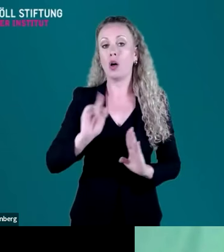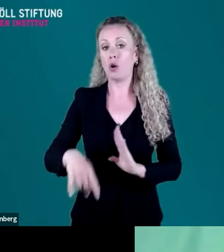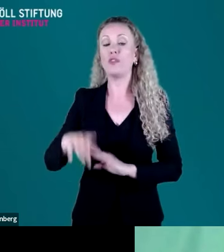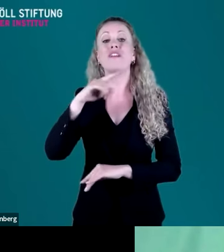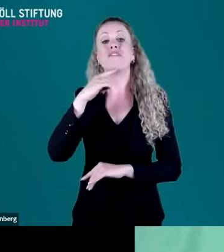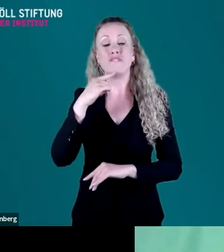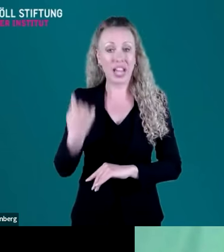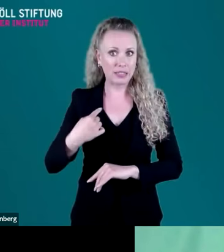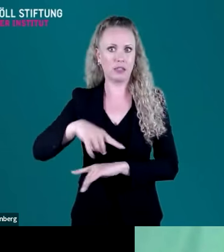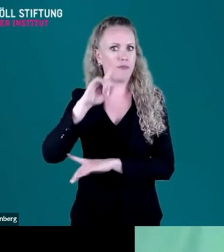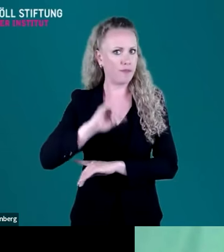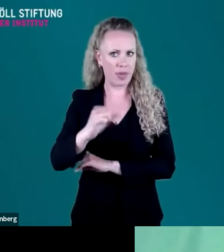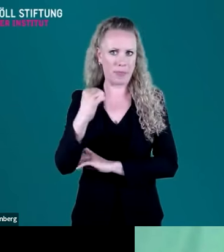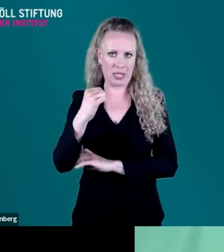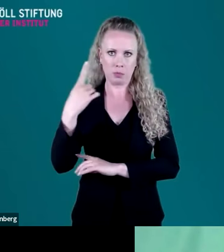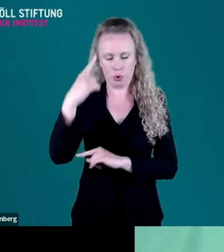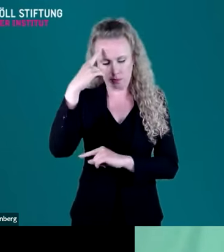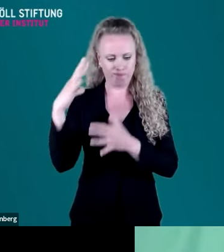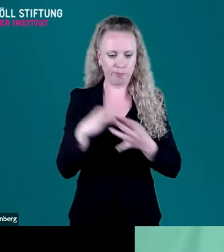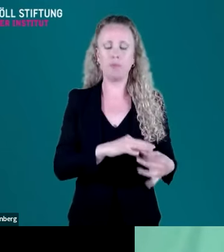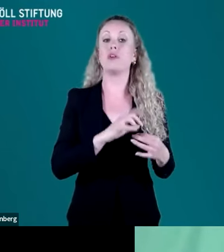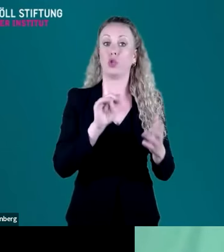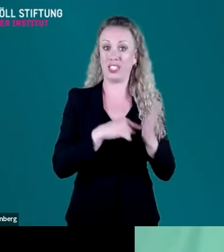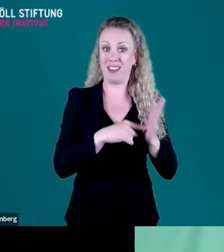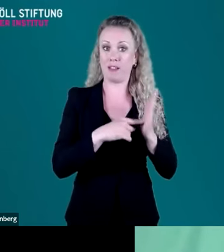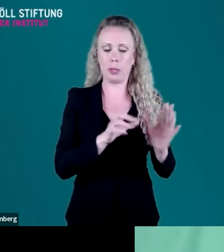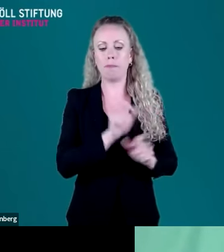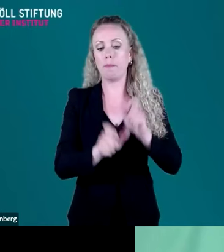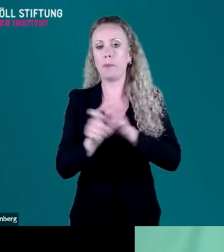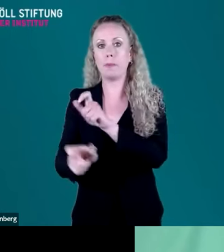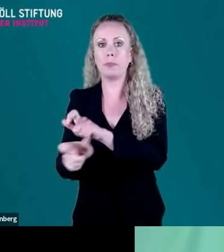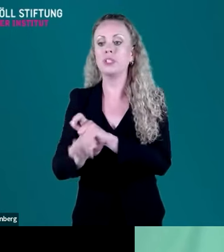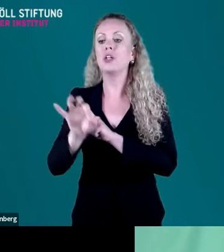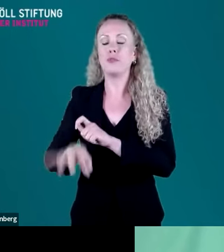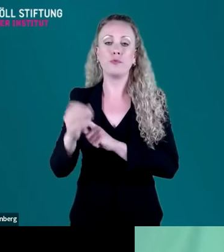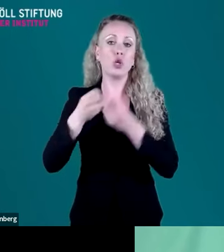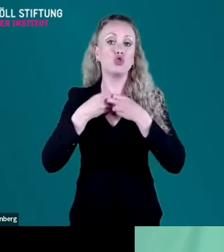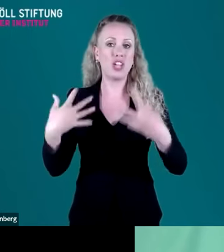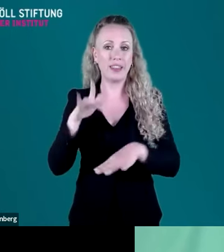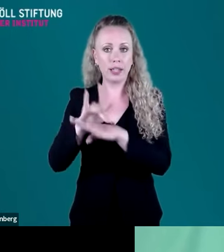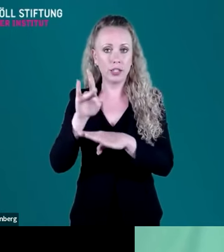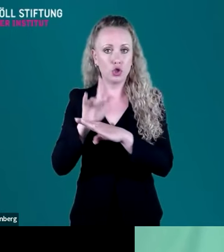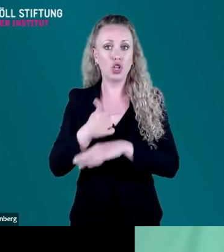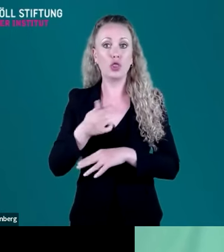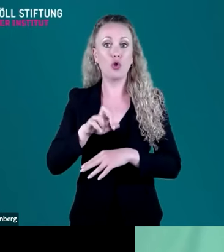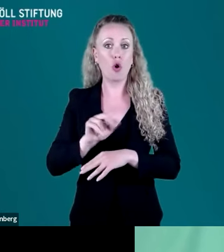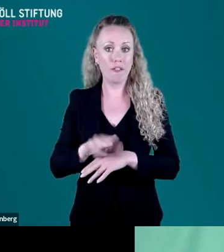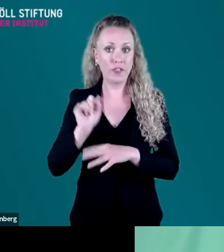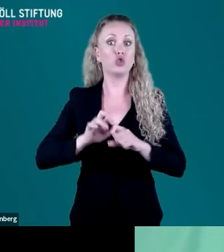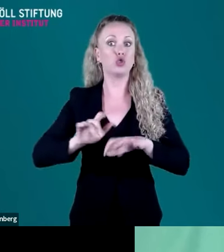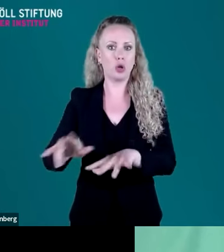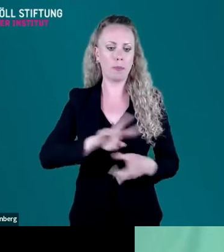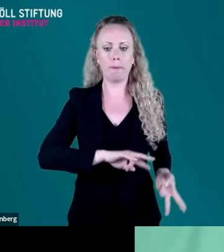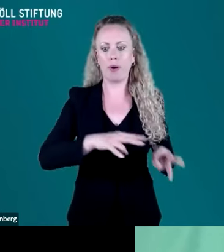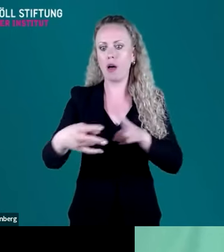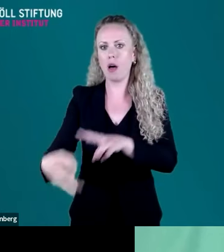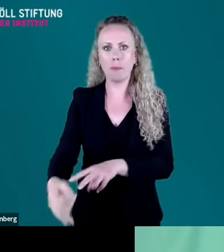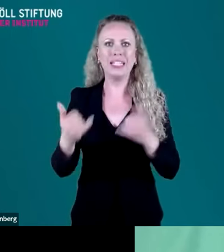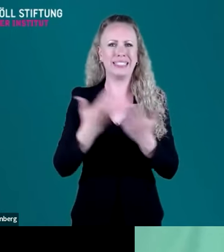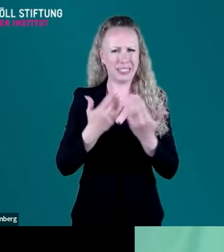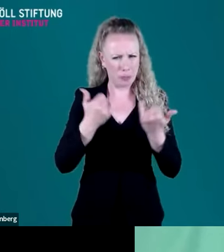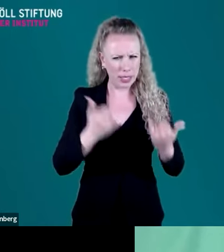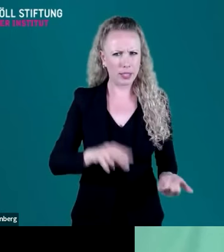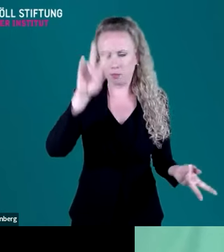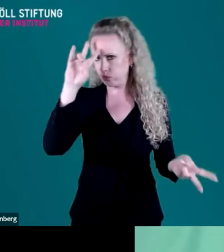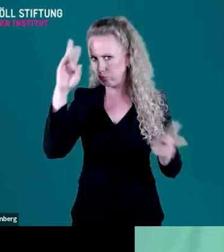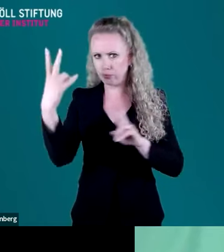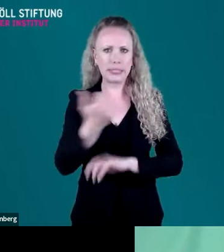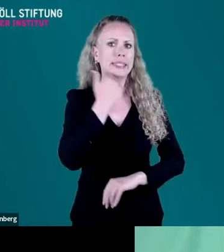Diese Narrative werden teilweise übertragen auf die genderkritische TERF-Strömung und diese Kreise radikalisieren sich gerade sehr, inklusive des Wordings.